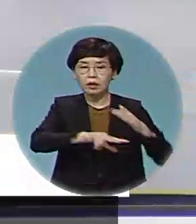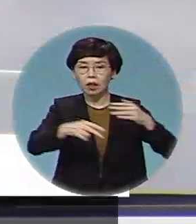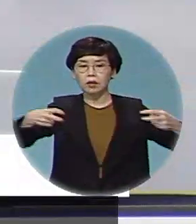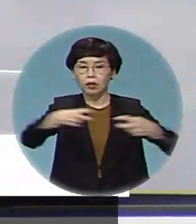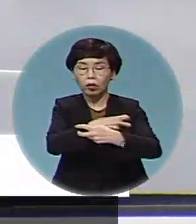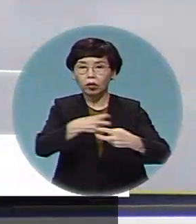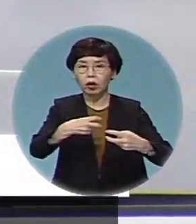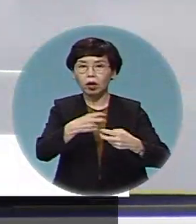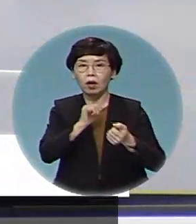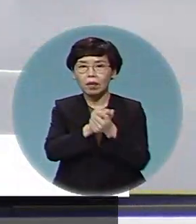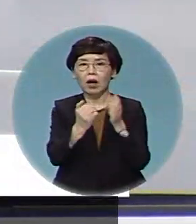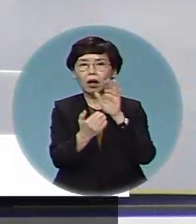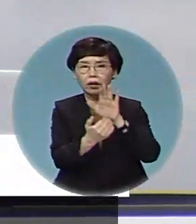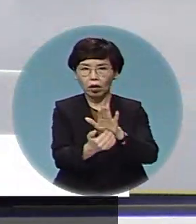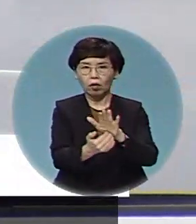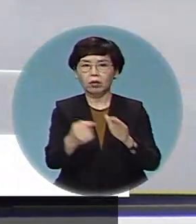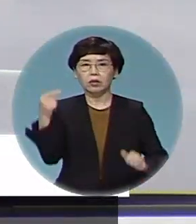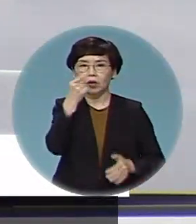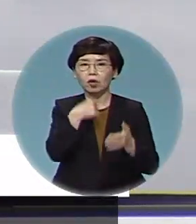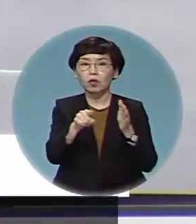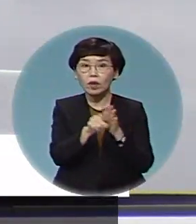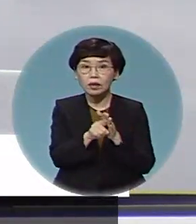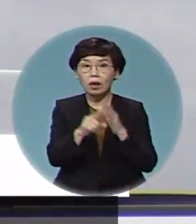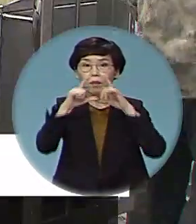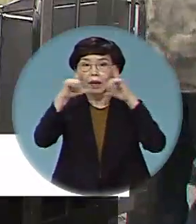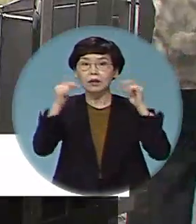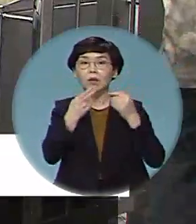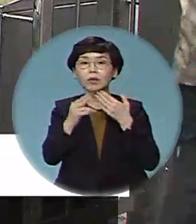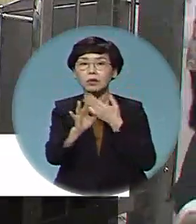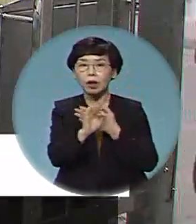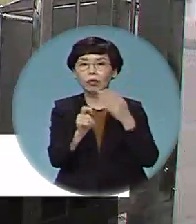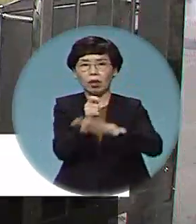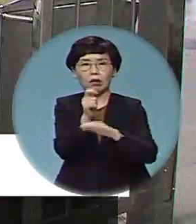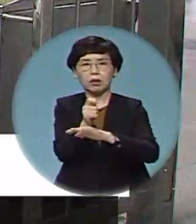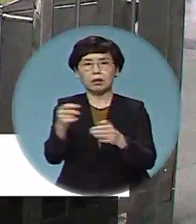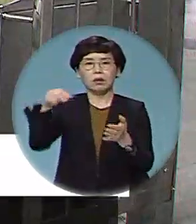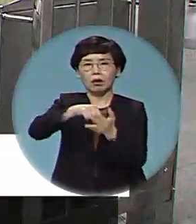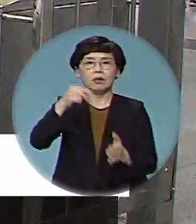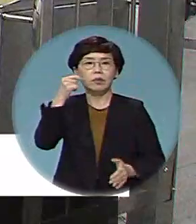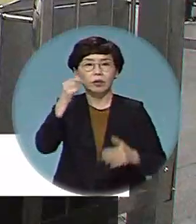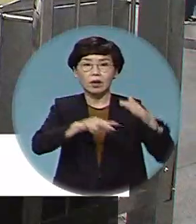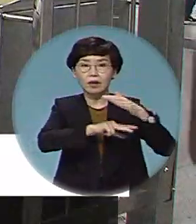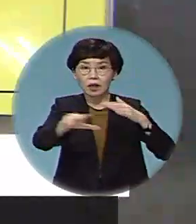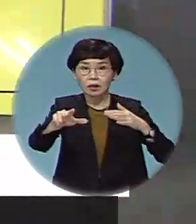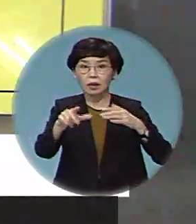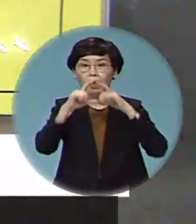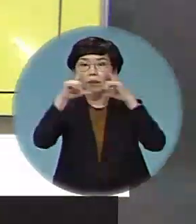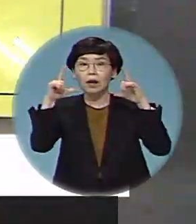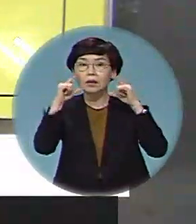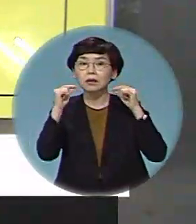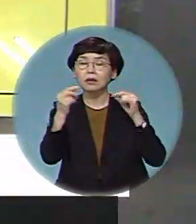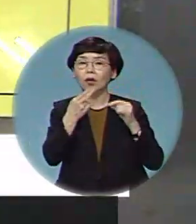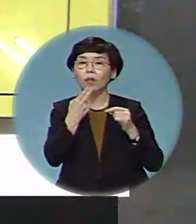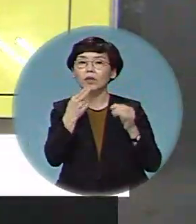마스크를 쓰지 않은 승객은 택시를 타지 못하도록 하고 지하철에서 마스크를 쓰지 않은 승객들을 집중 단속하겠다고 밝혔습니다.